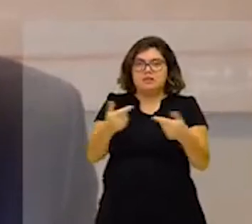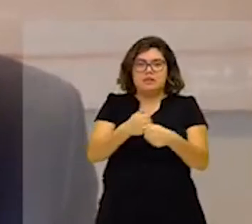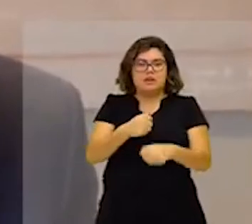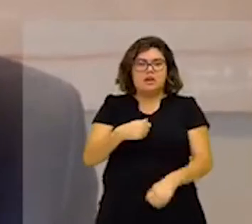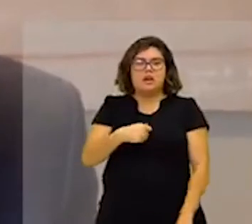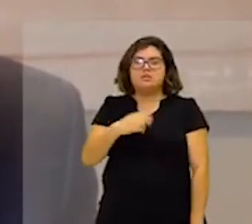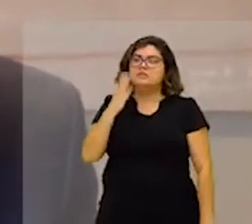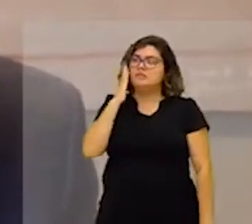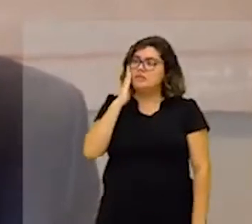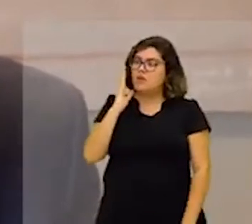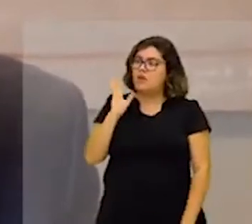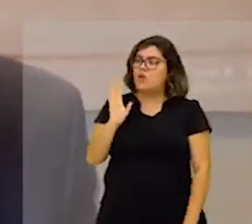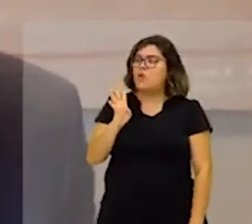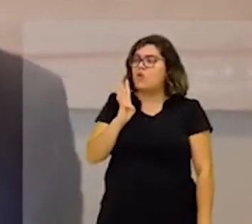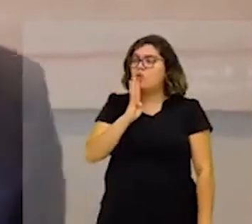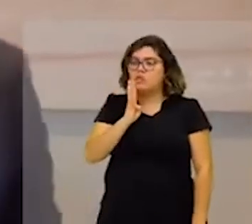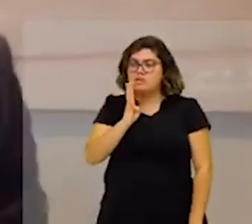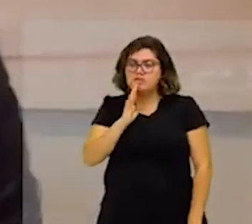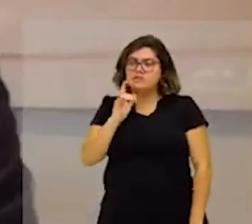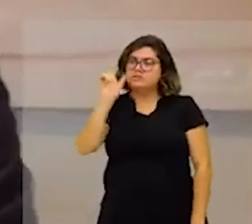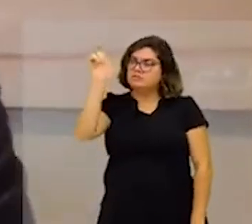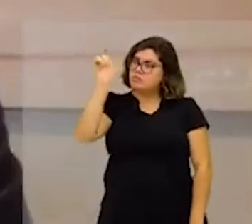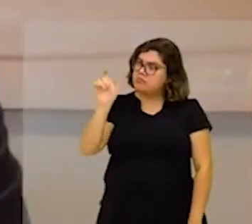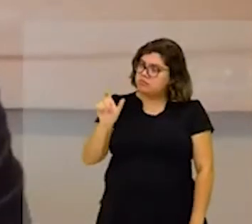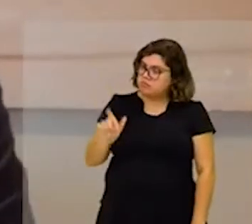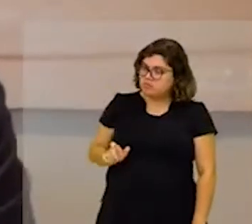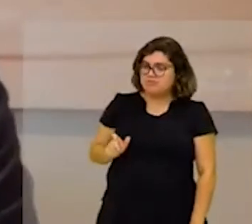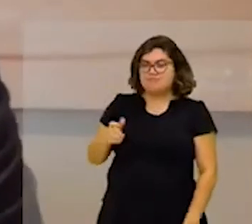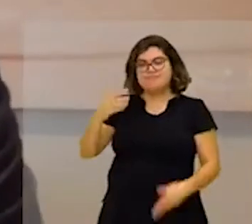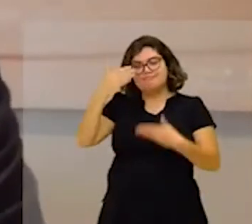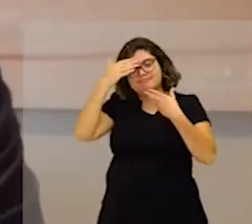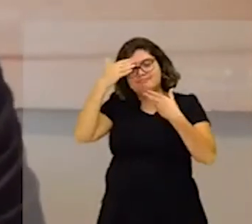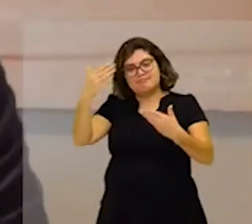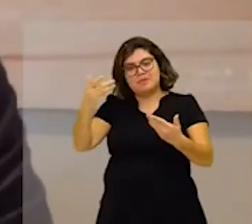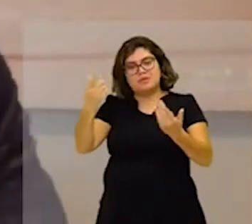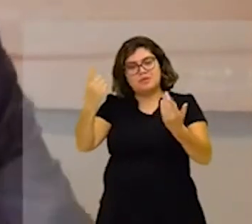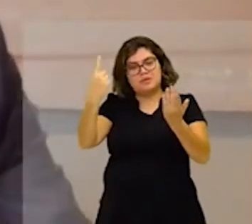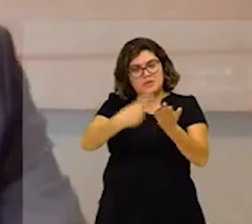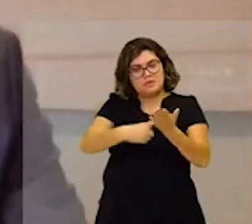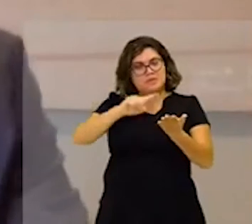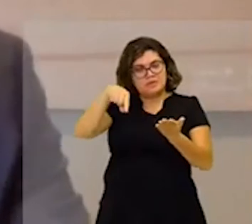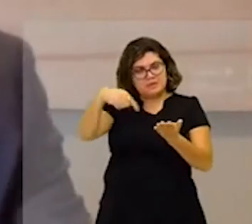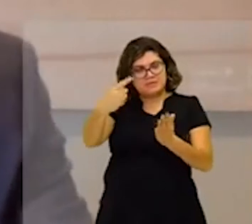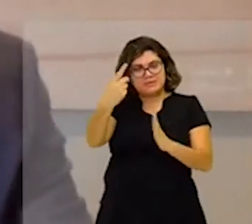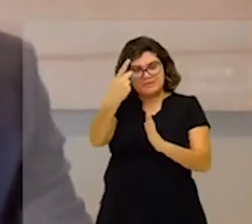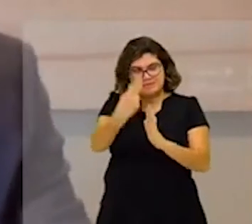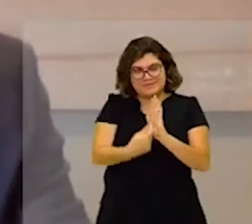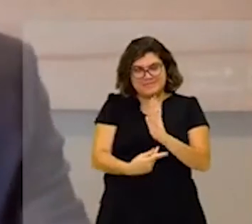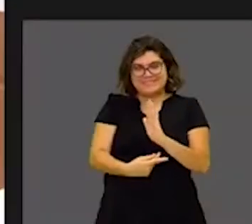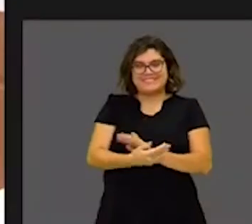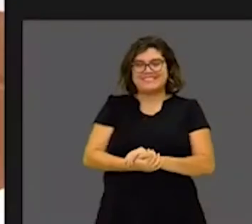e aprender muito com vocês Muito obrigado e conte comigo ele para os próximos projetos bom obrigada